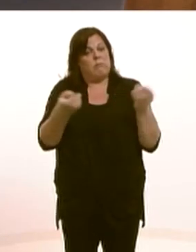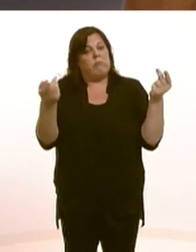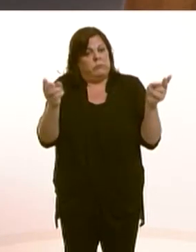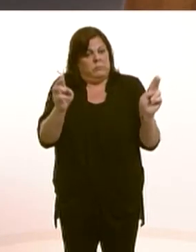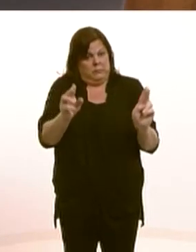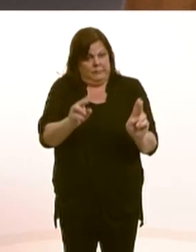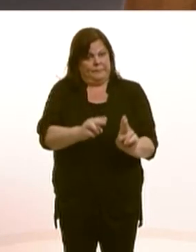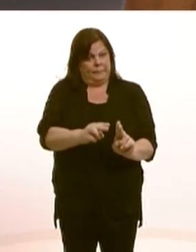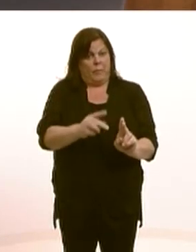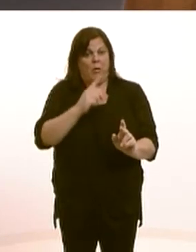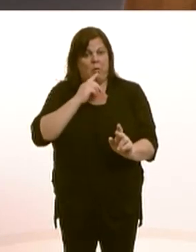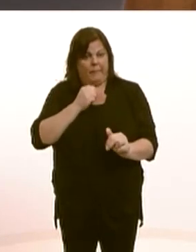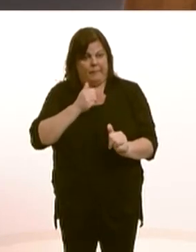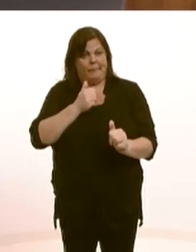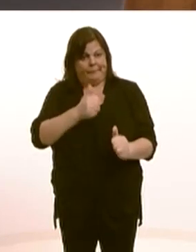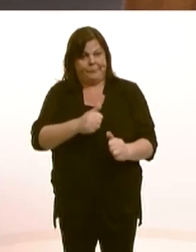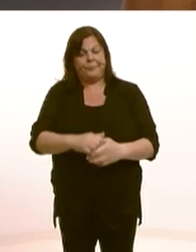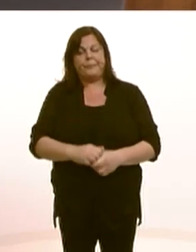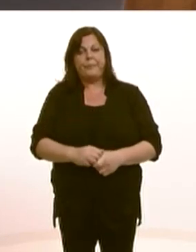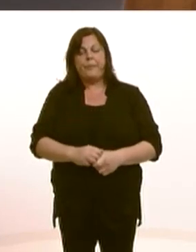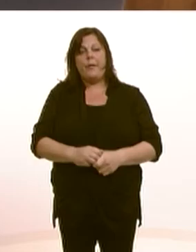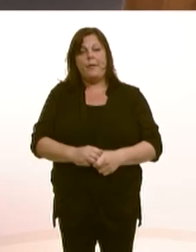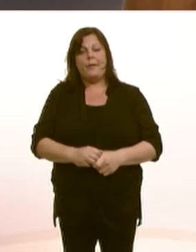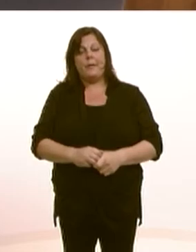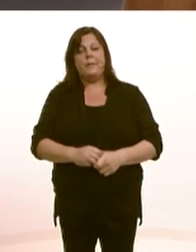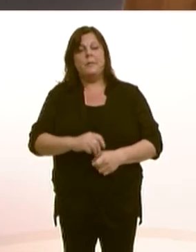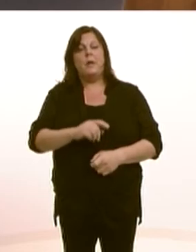gweld yn parhau yn y pen draw. Nick Ramsay: 7.